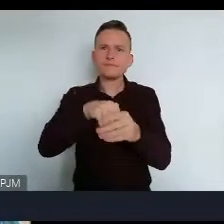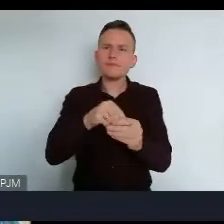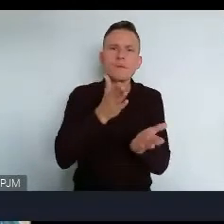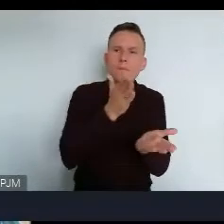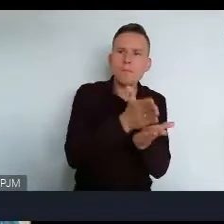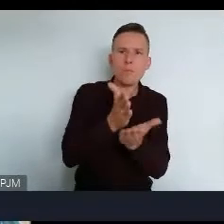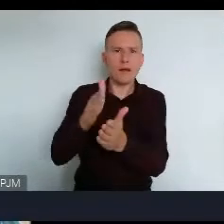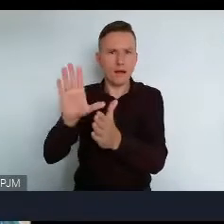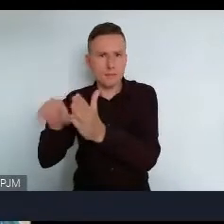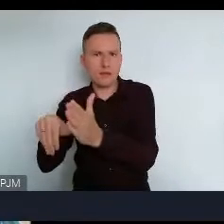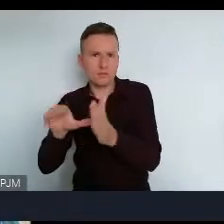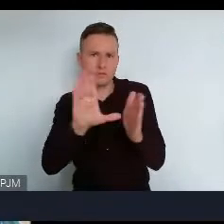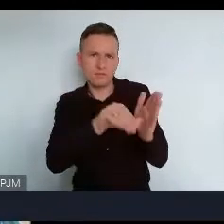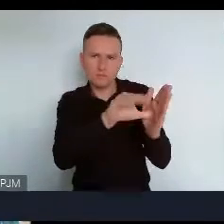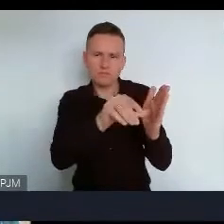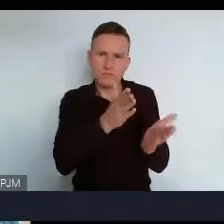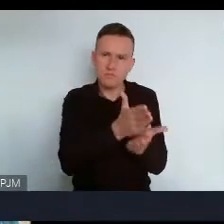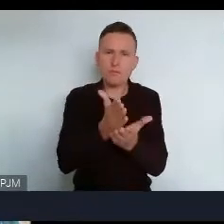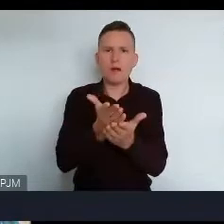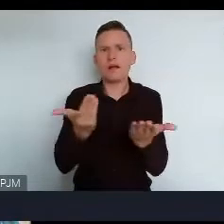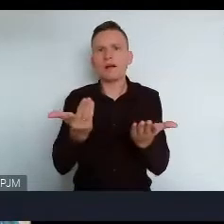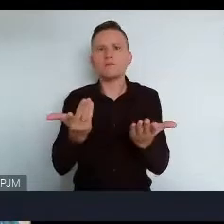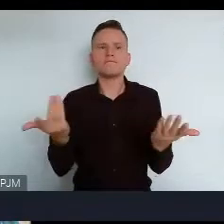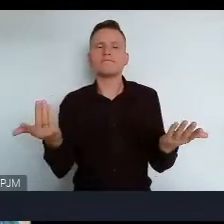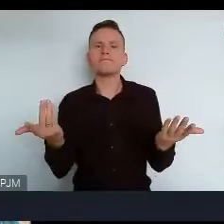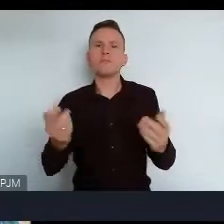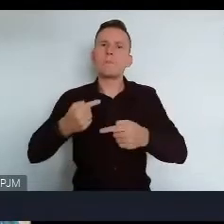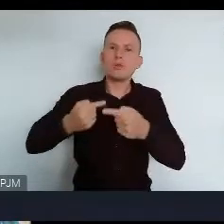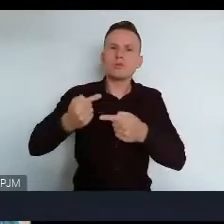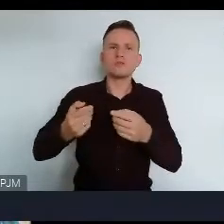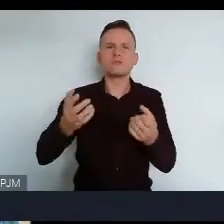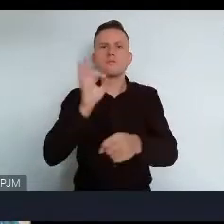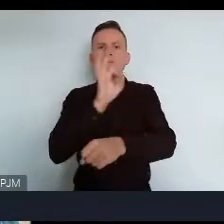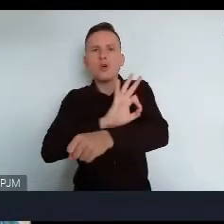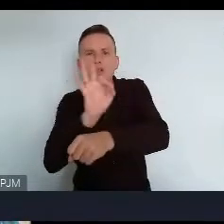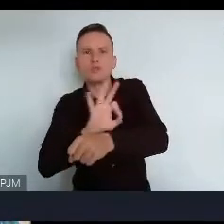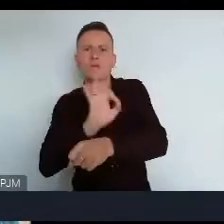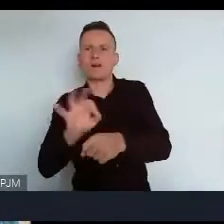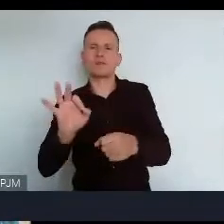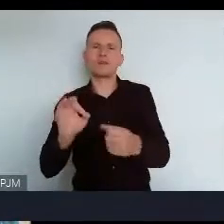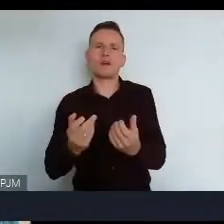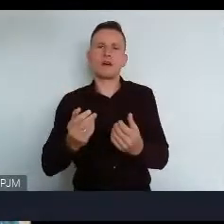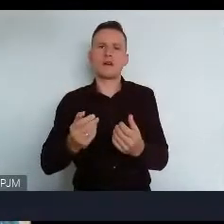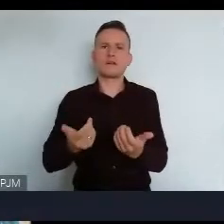w procesie projektowania, wdrażania i monitorowania zintegrowanych strategii